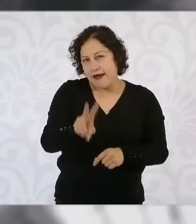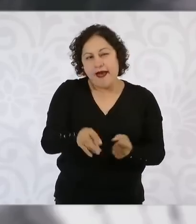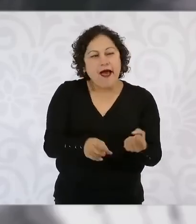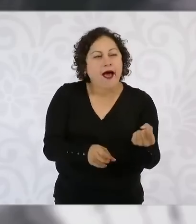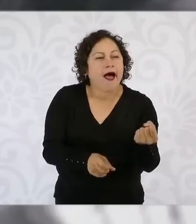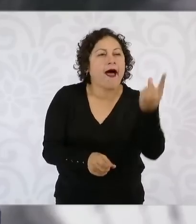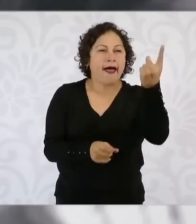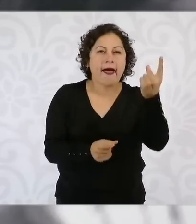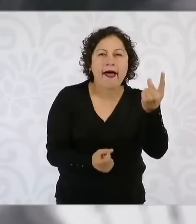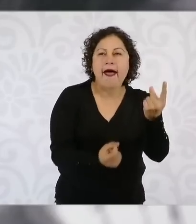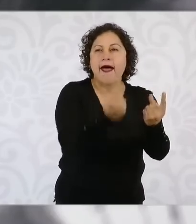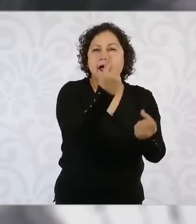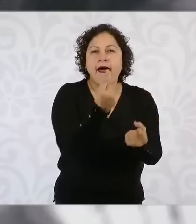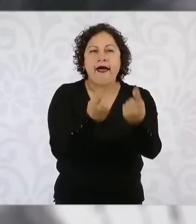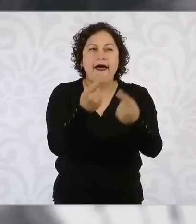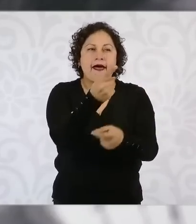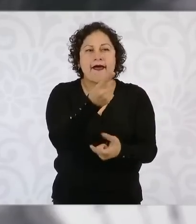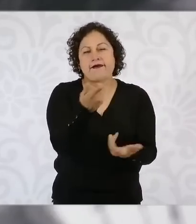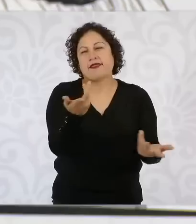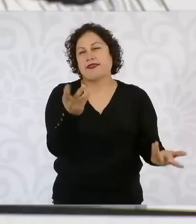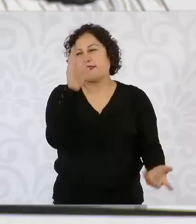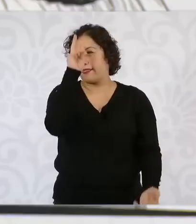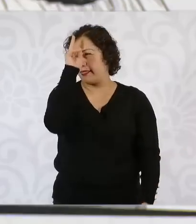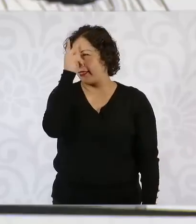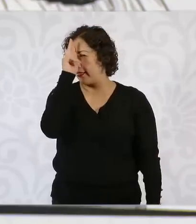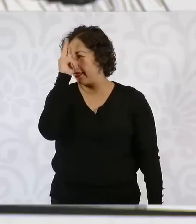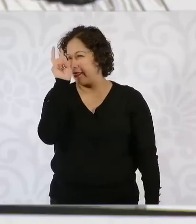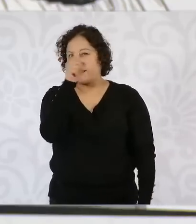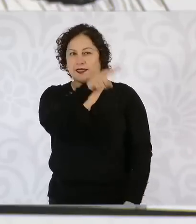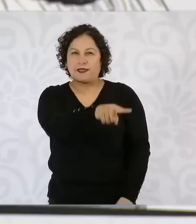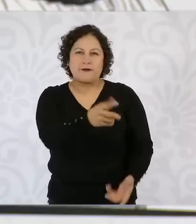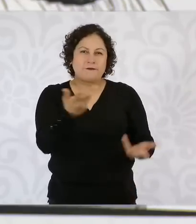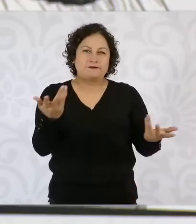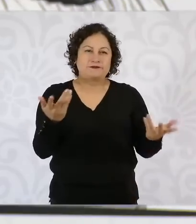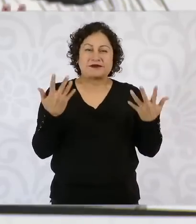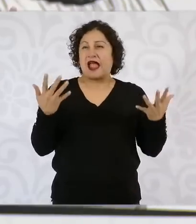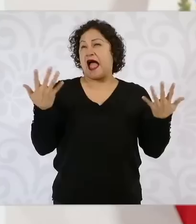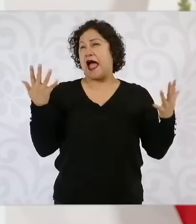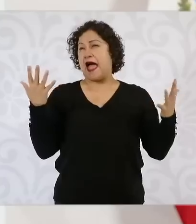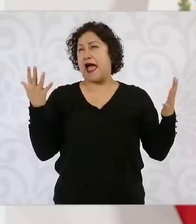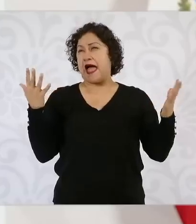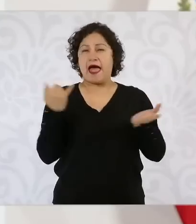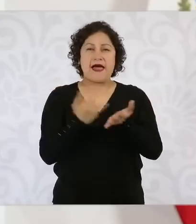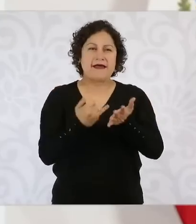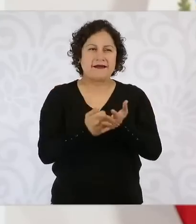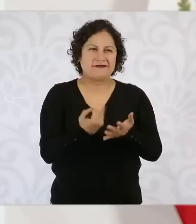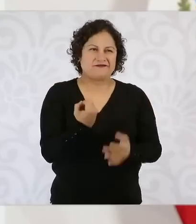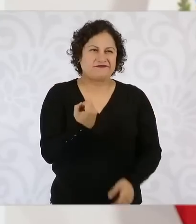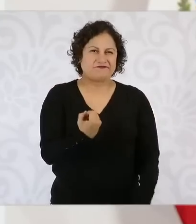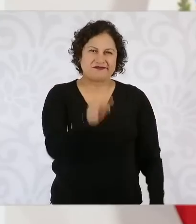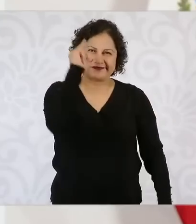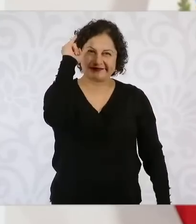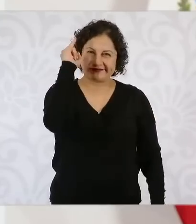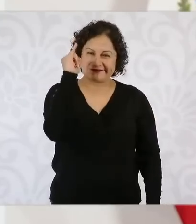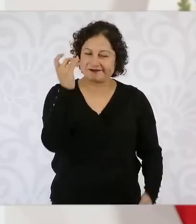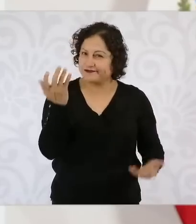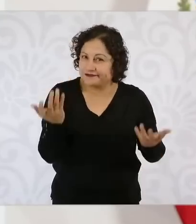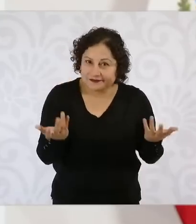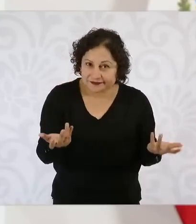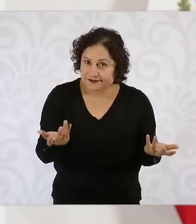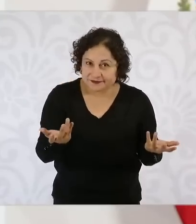en contra siempre este que festejaban que hubiera tarifas imagínense o sea decían Qué bueno vamos a